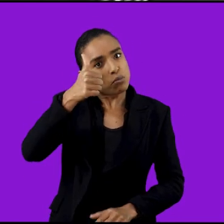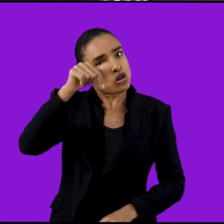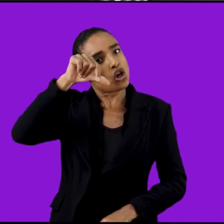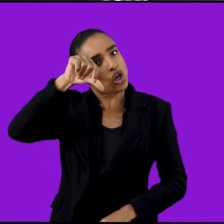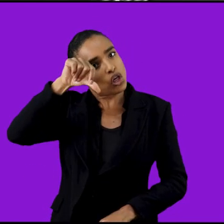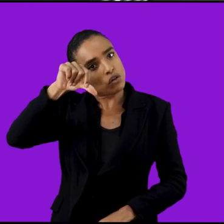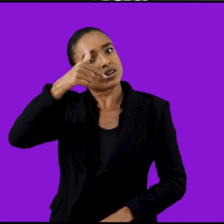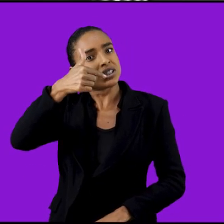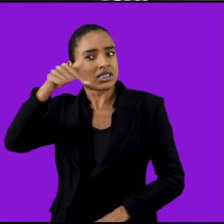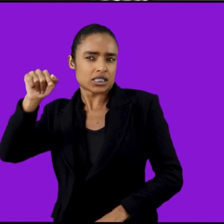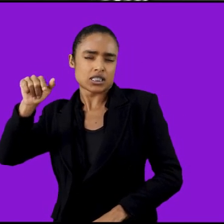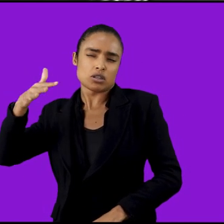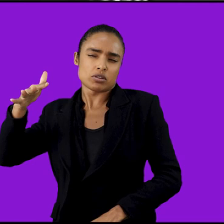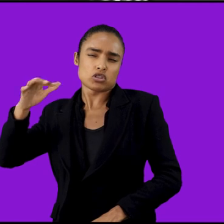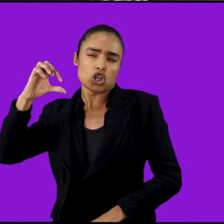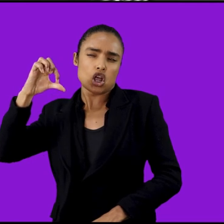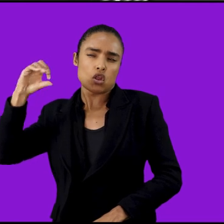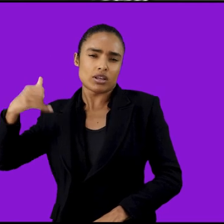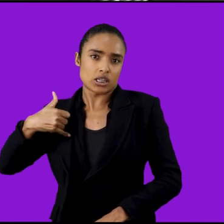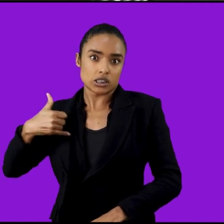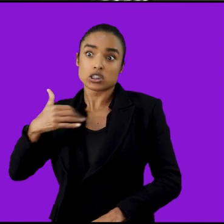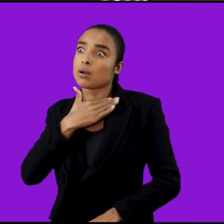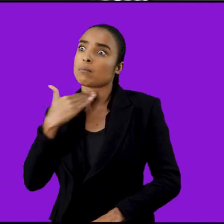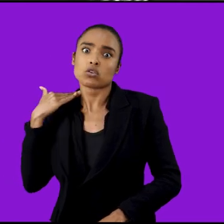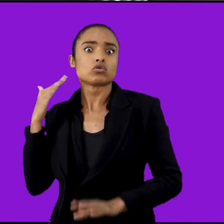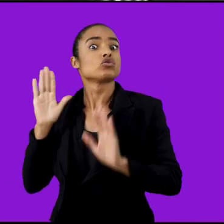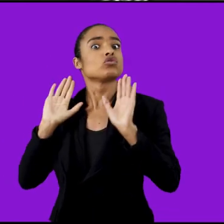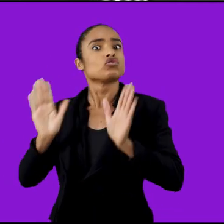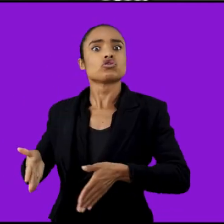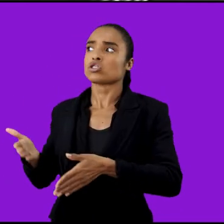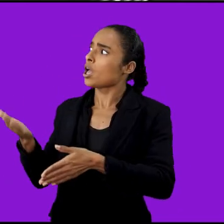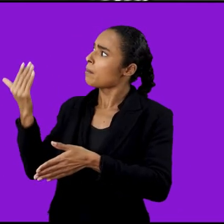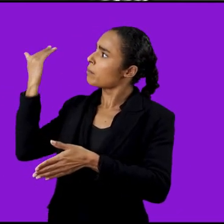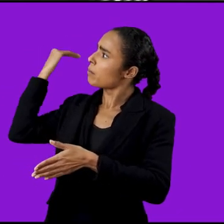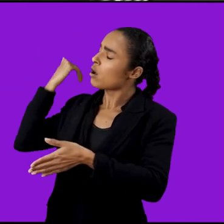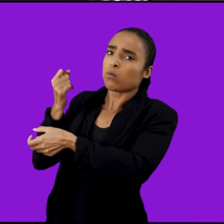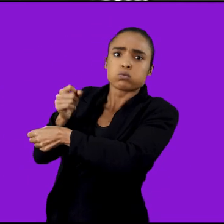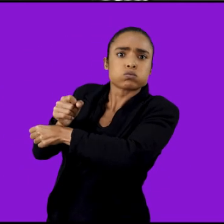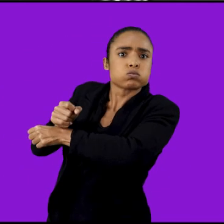né? Noventa e poucos anos, Mas, ou seja. A mãe dela, né? Já vinha desse processo